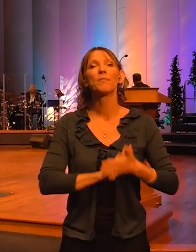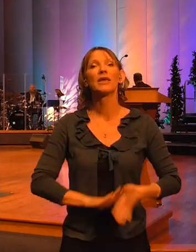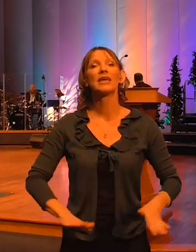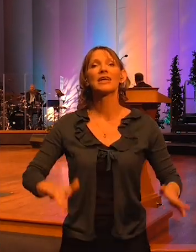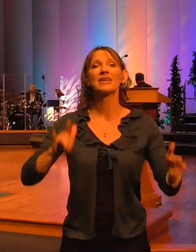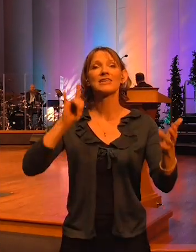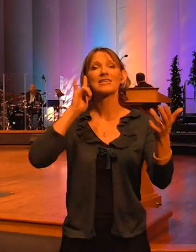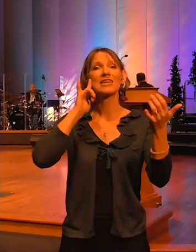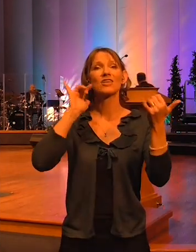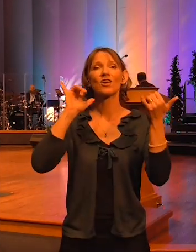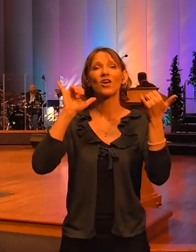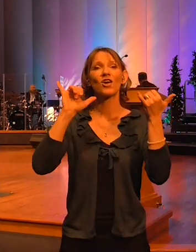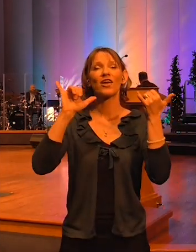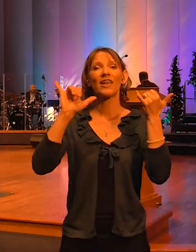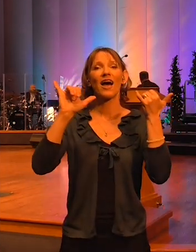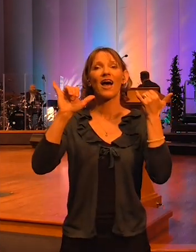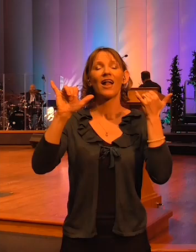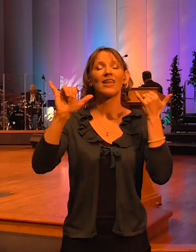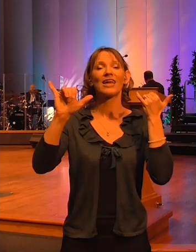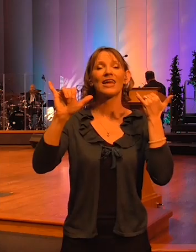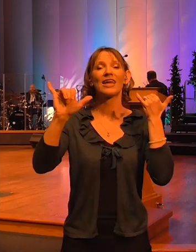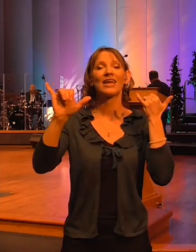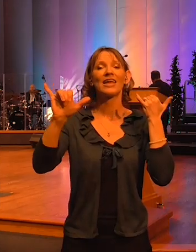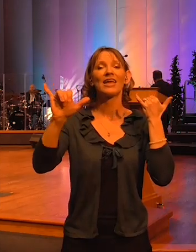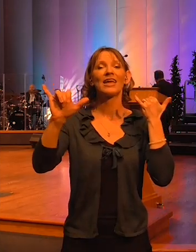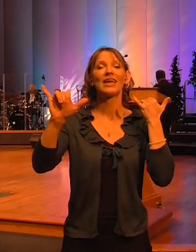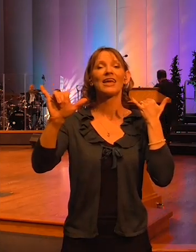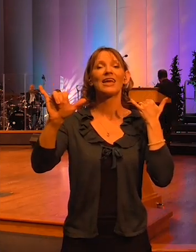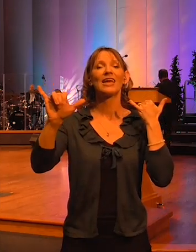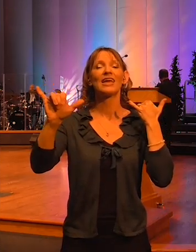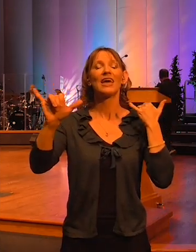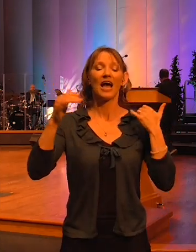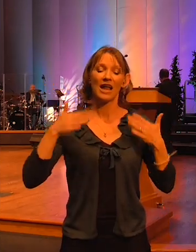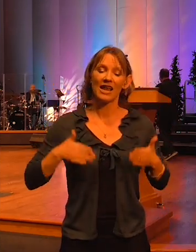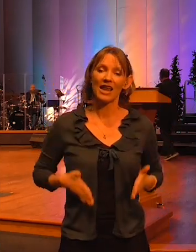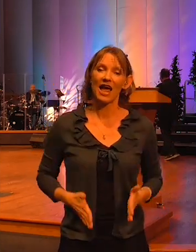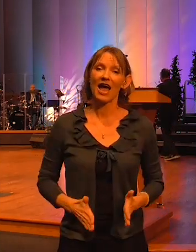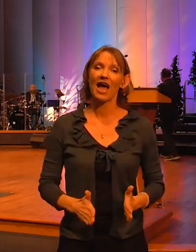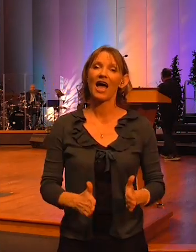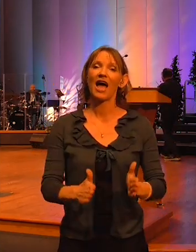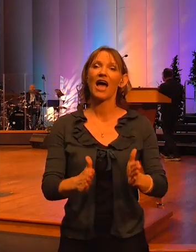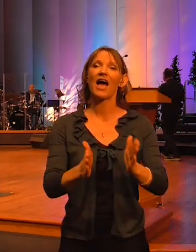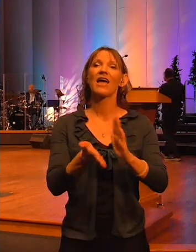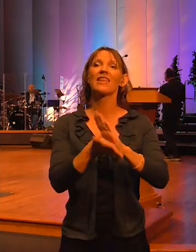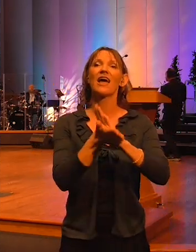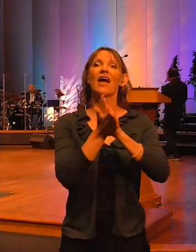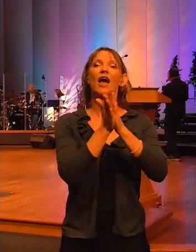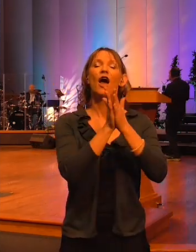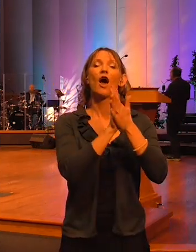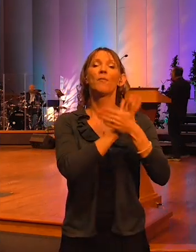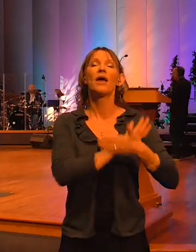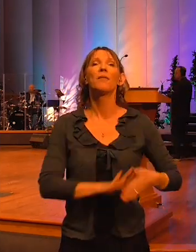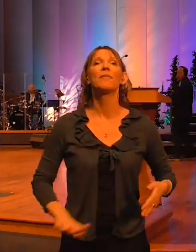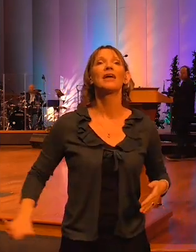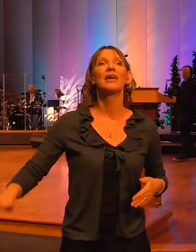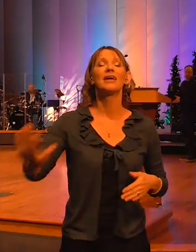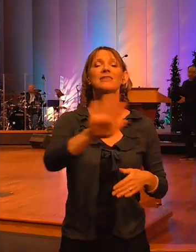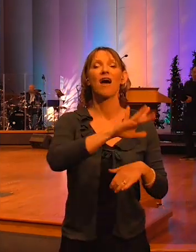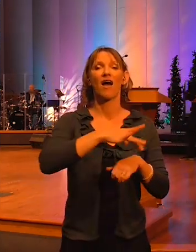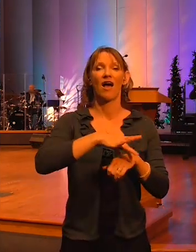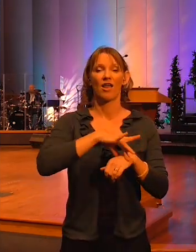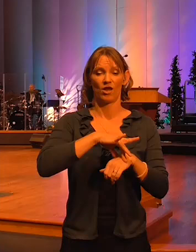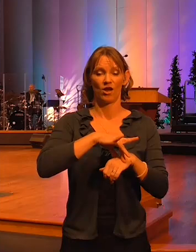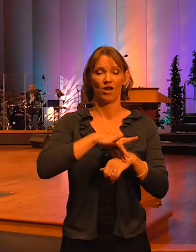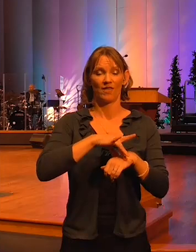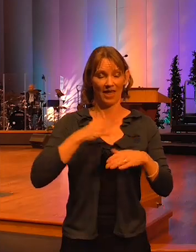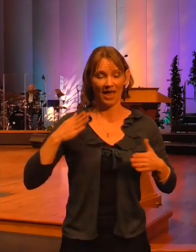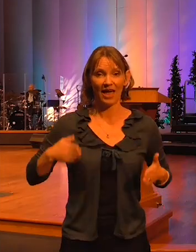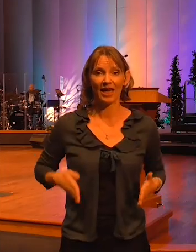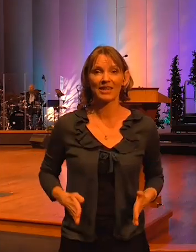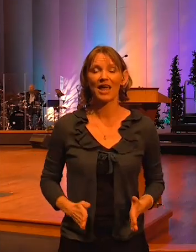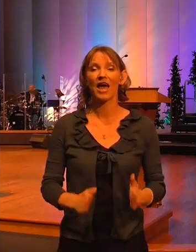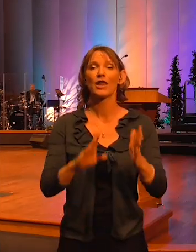eternamente. Que haya paz en la Tierra y que comience